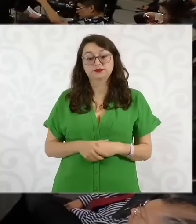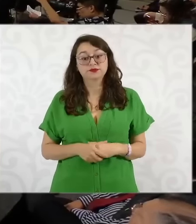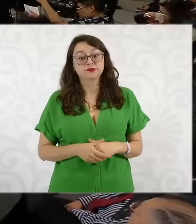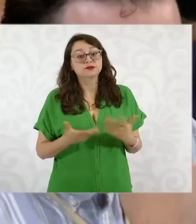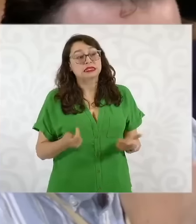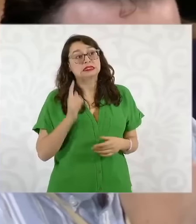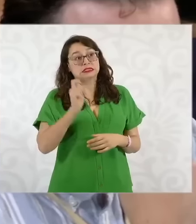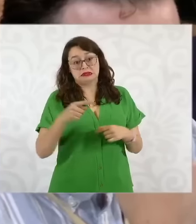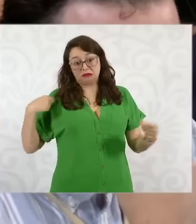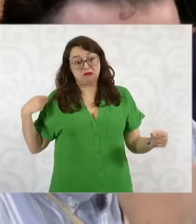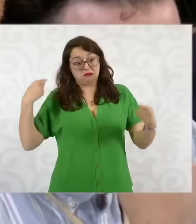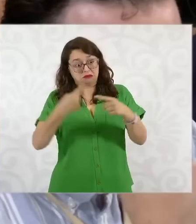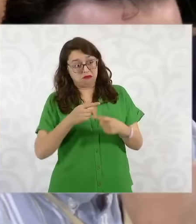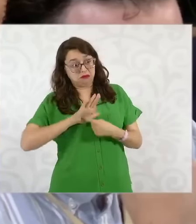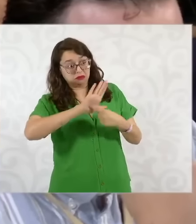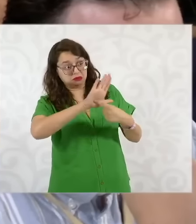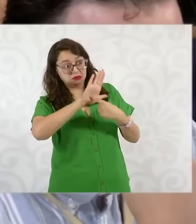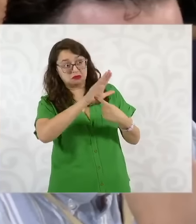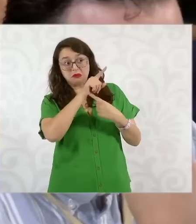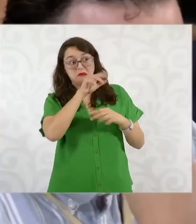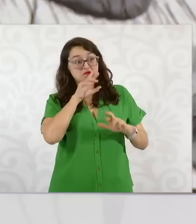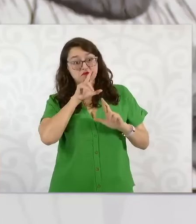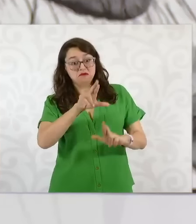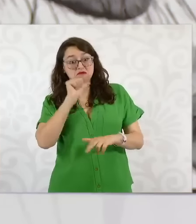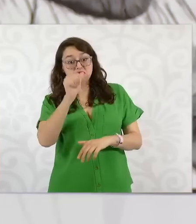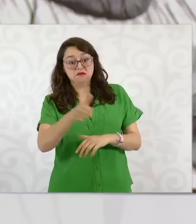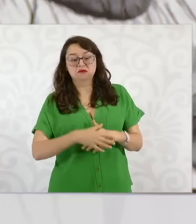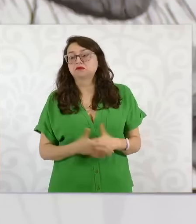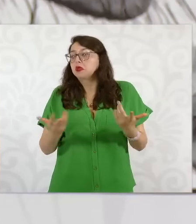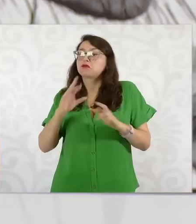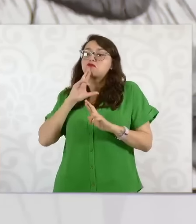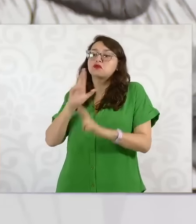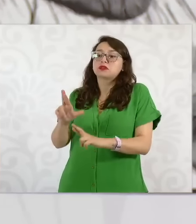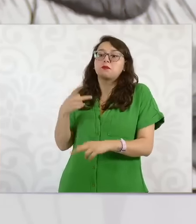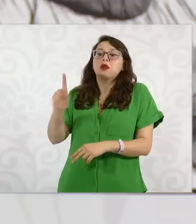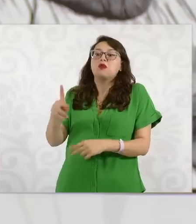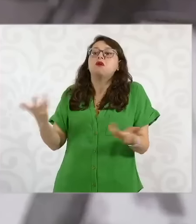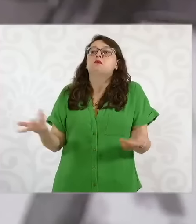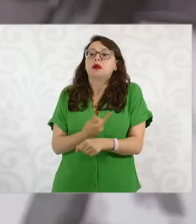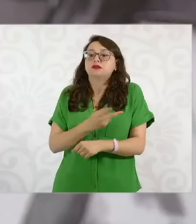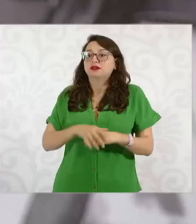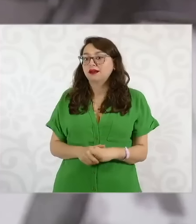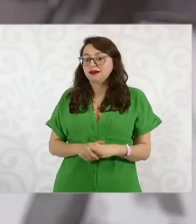momento no han tenido ninguna respuesta. Bueno, nos contestan, pero de todas maneras hay otra